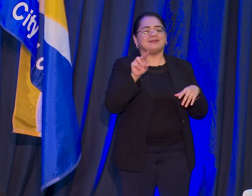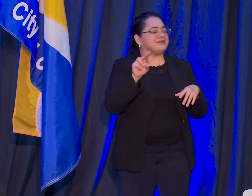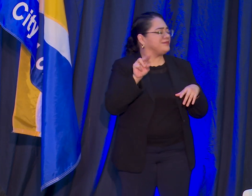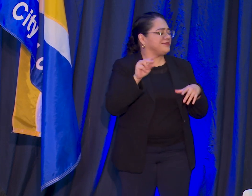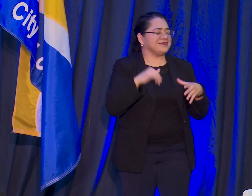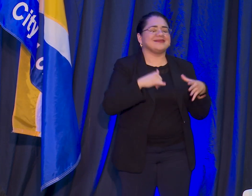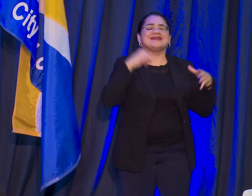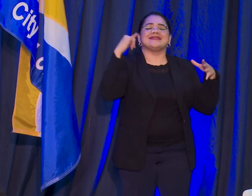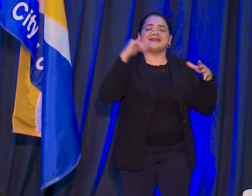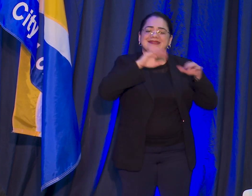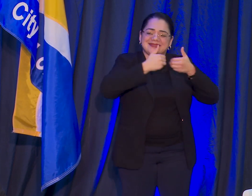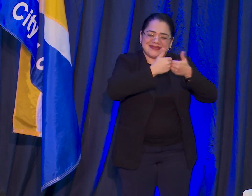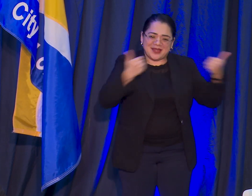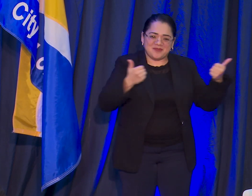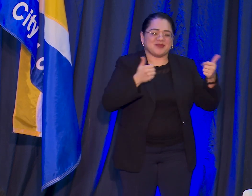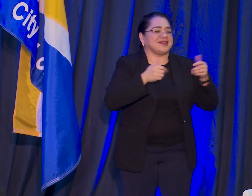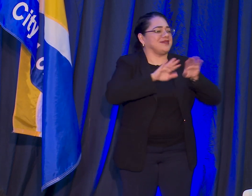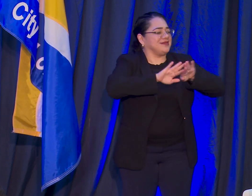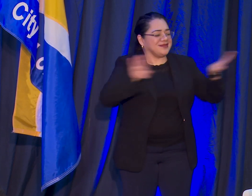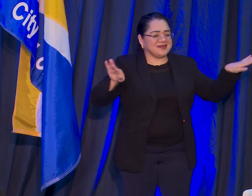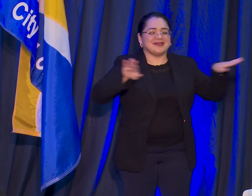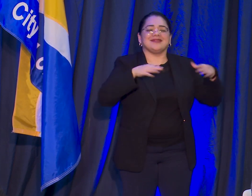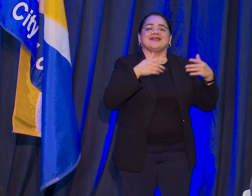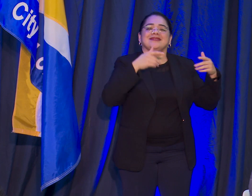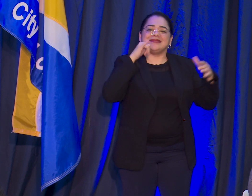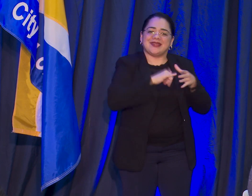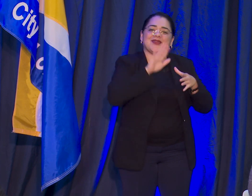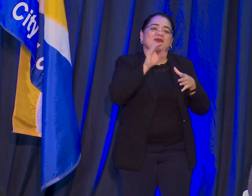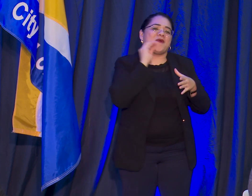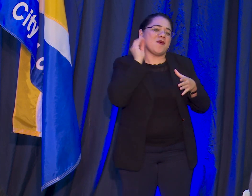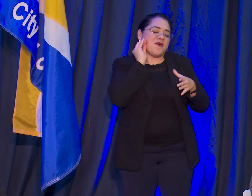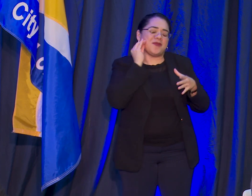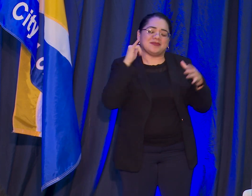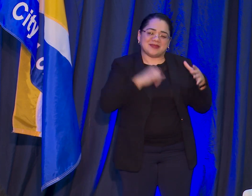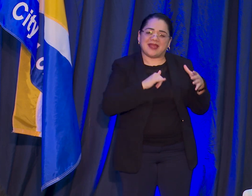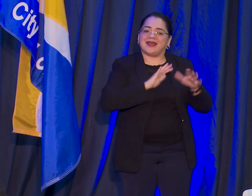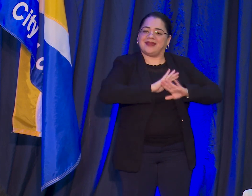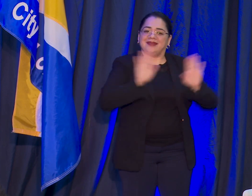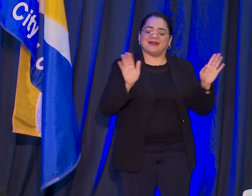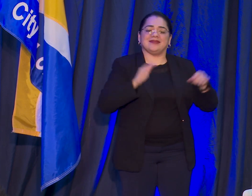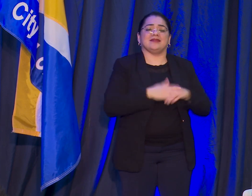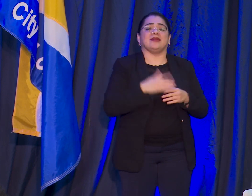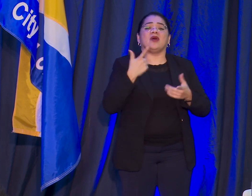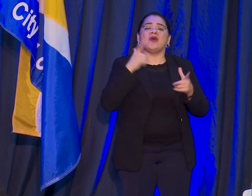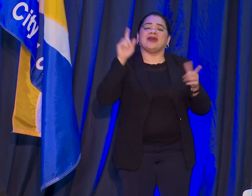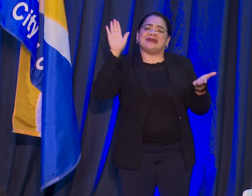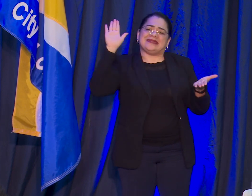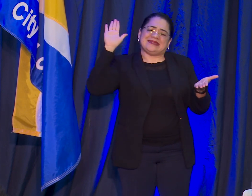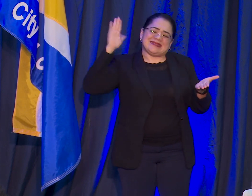las diez que les a la ciudad para bajar la transmission del cobre teasing waving